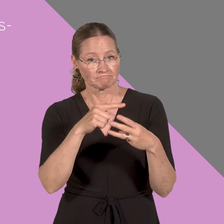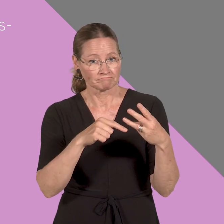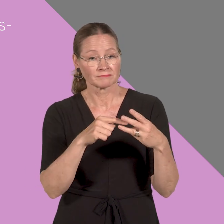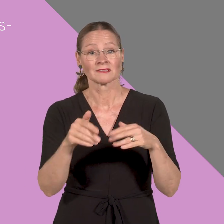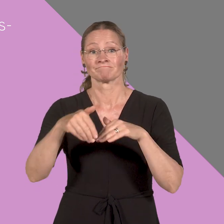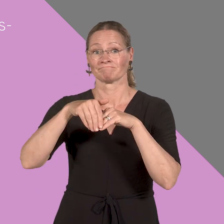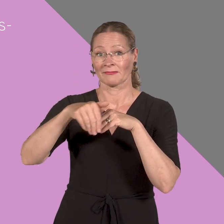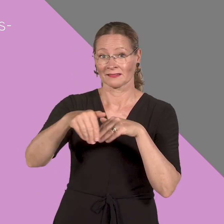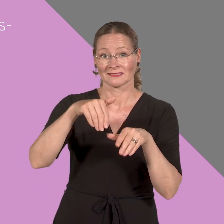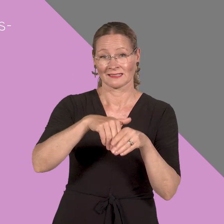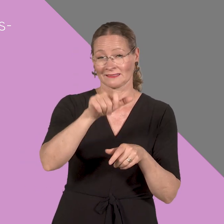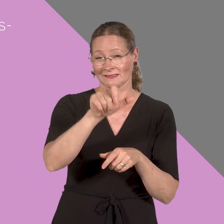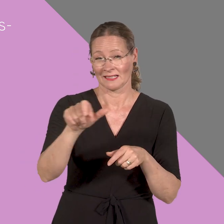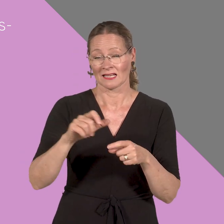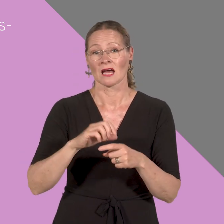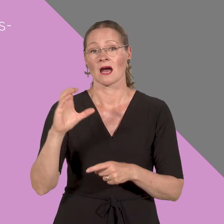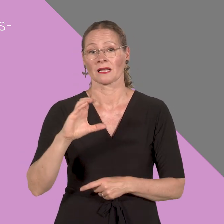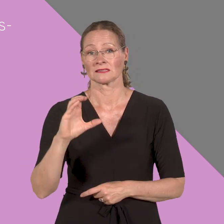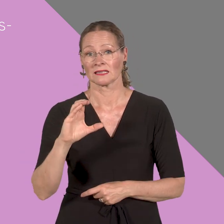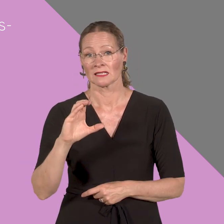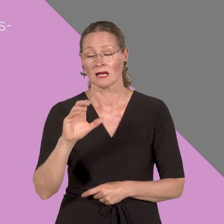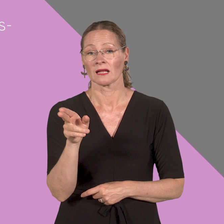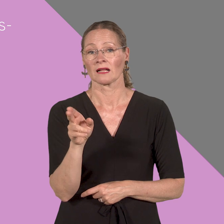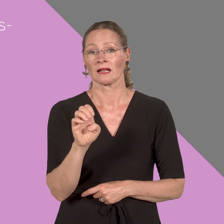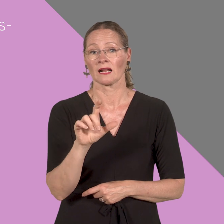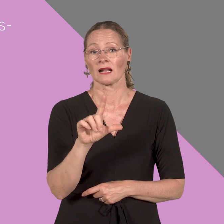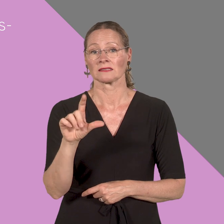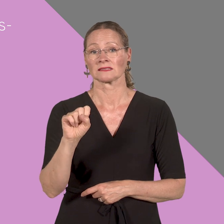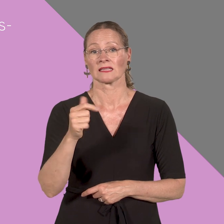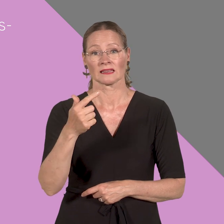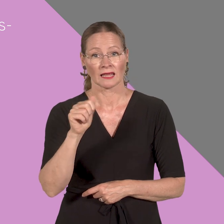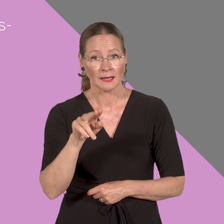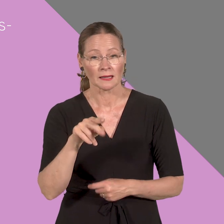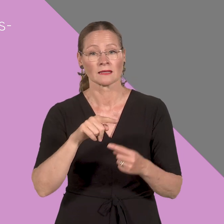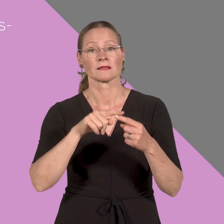Jatkavat jäsenet olivat Annastiina Hellsten,